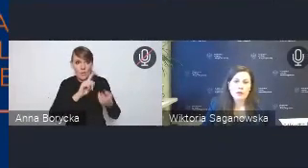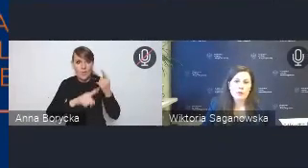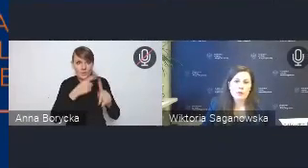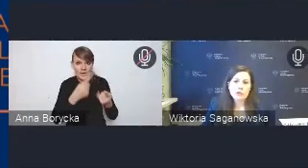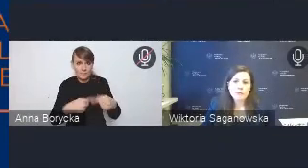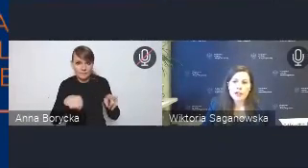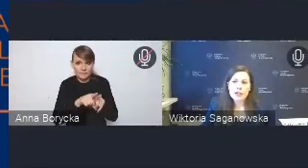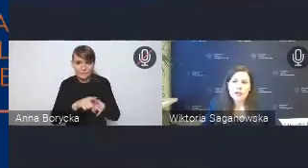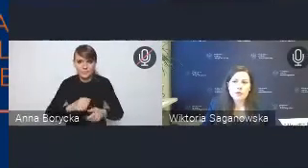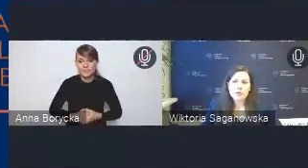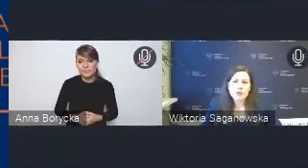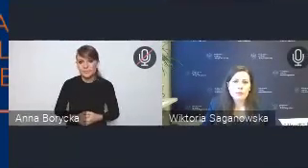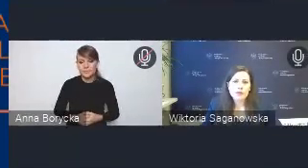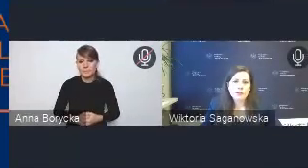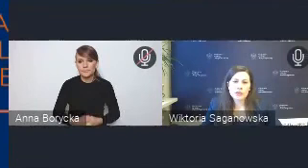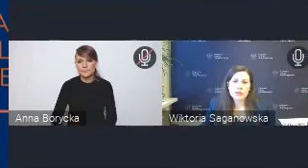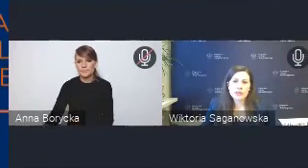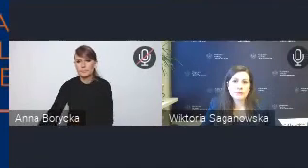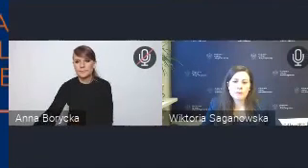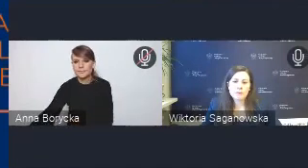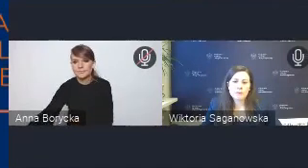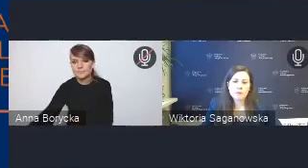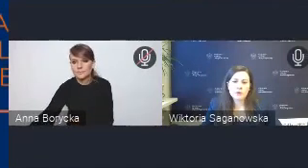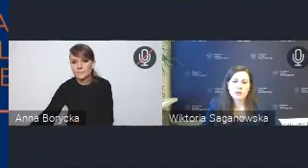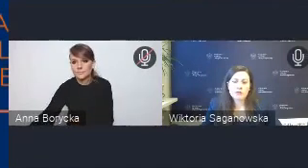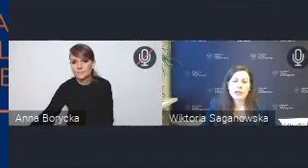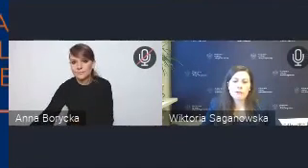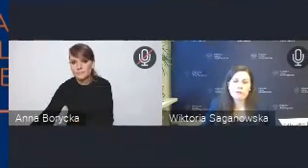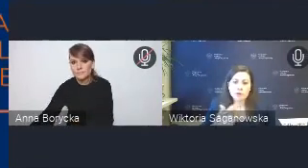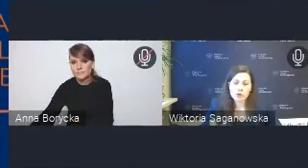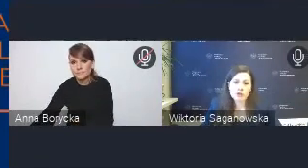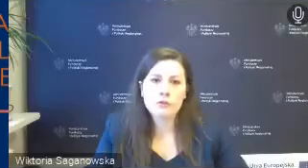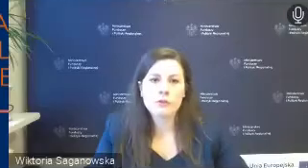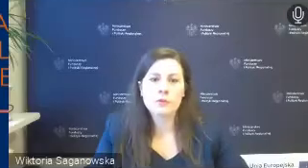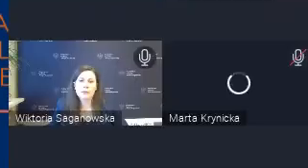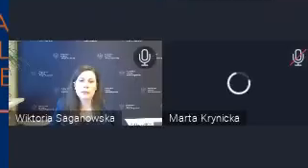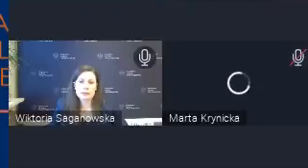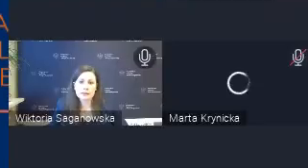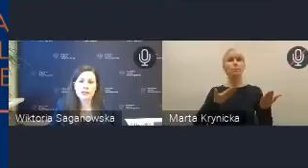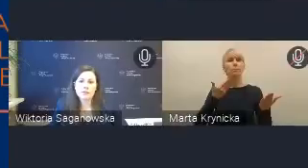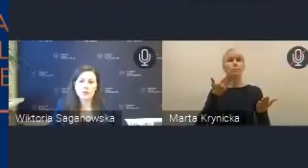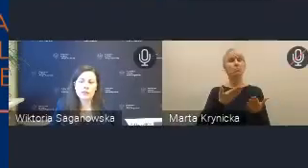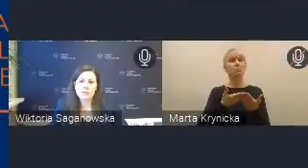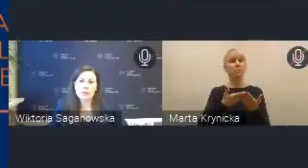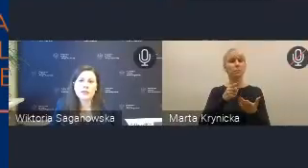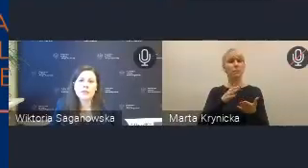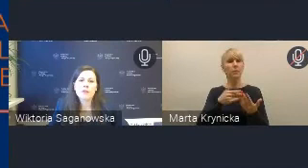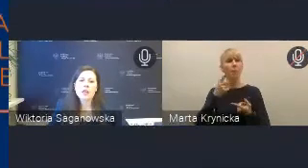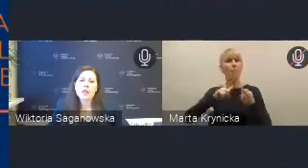Drugim filarem, który opiera się na... tutaj filarem wdrożeniowym implementacji Krajowej Polityki Miejskiej,